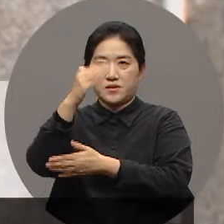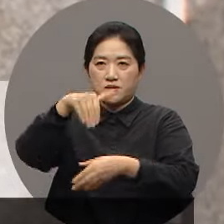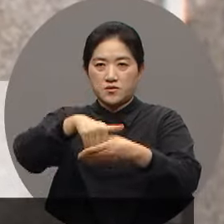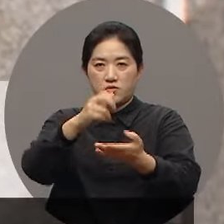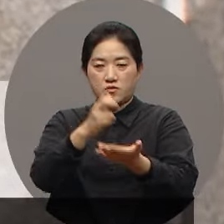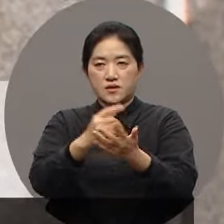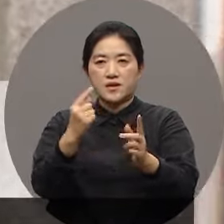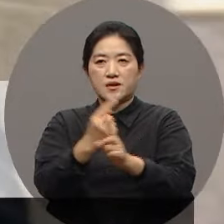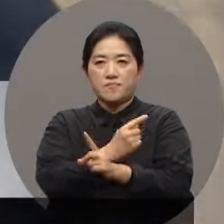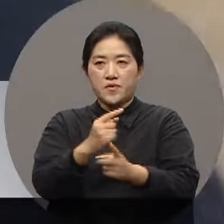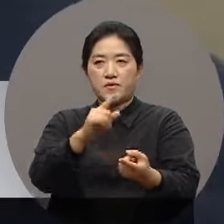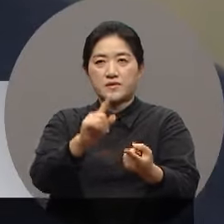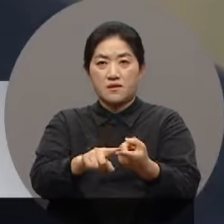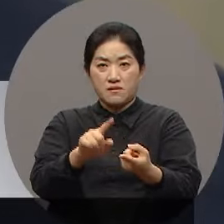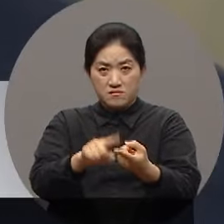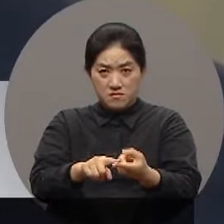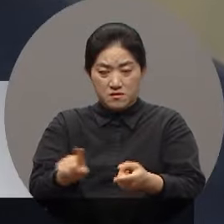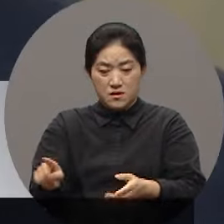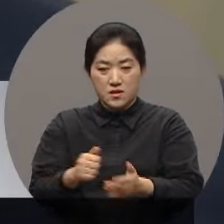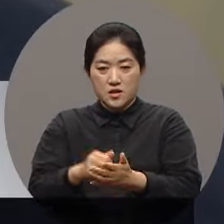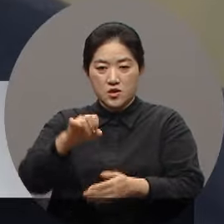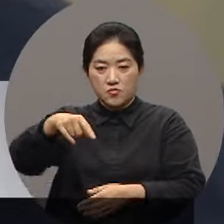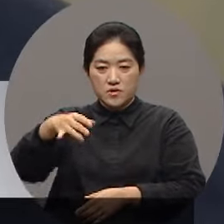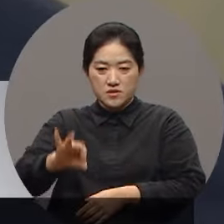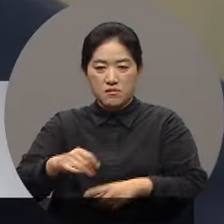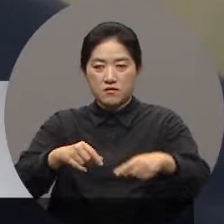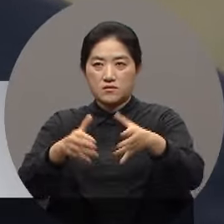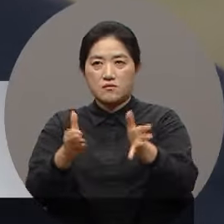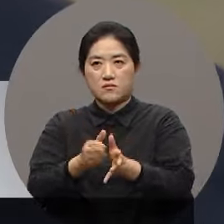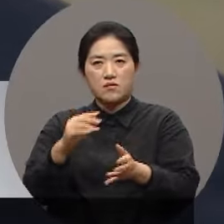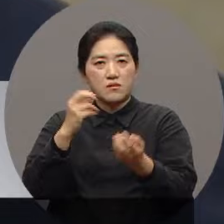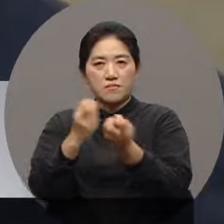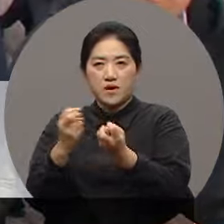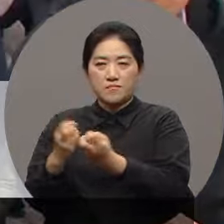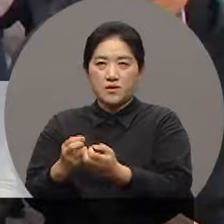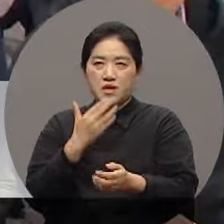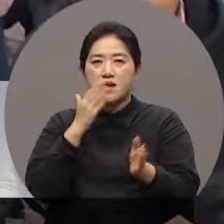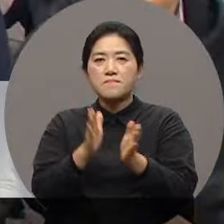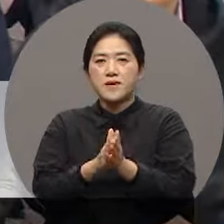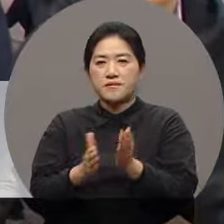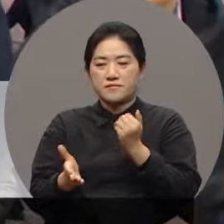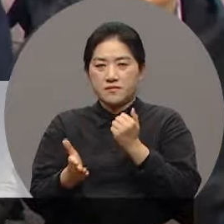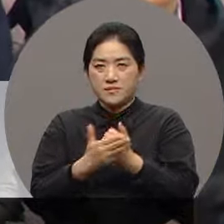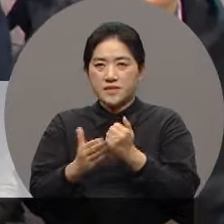박 대변인은 선거제 개편 논의와 관련해서는 위성 정당은 어떤 유형이든